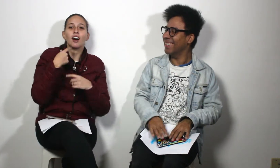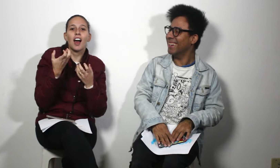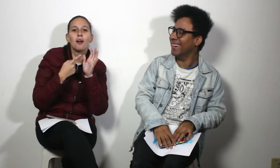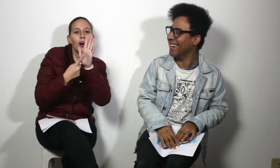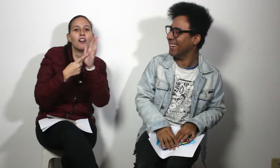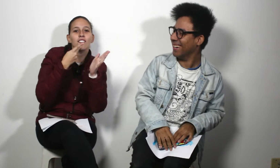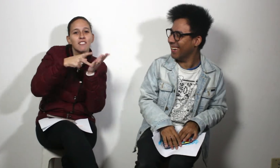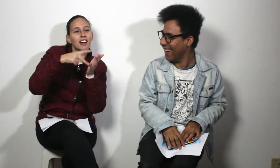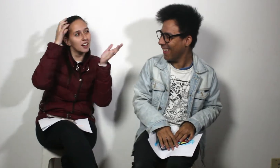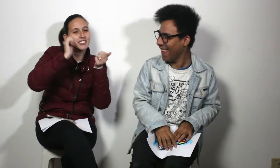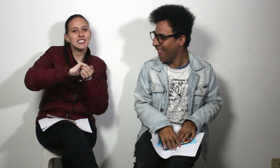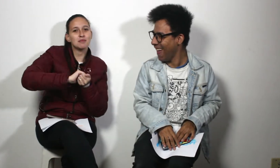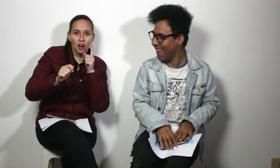Quero mostrar é verdade! dele cabelo ..